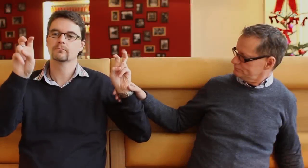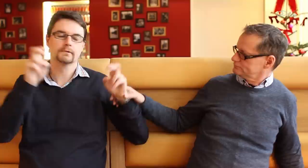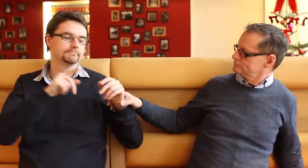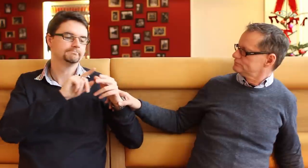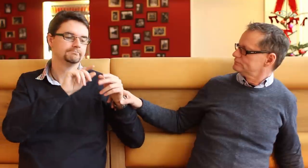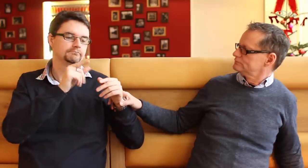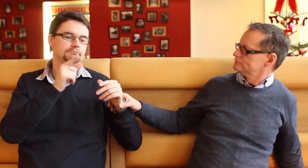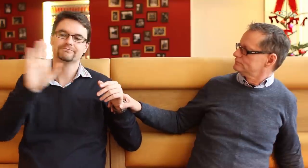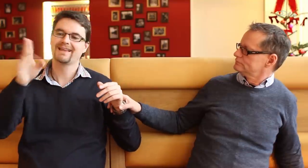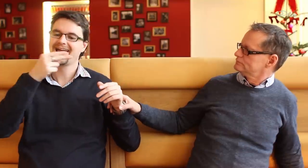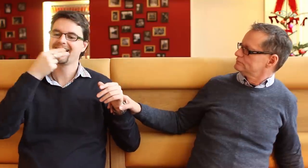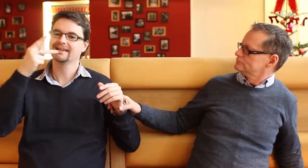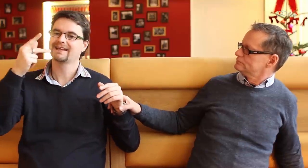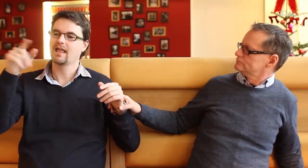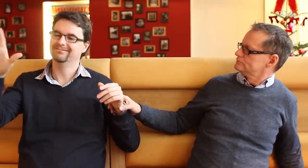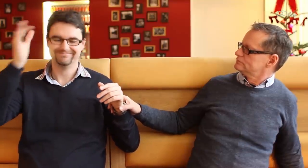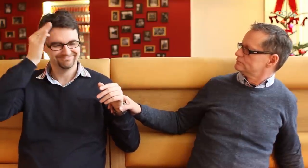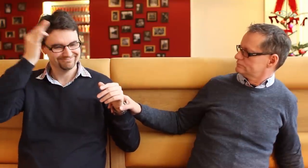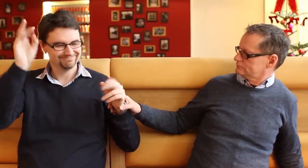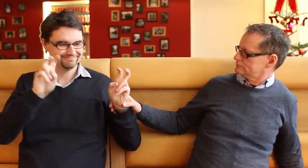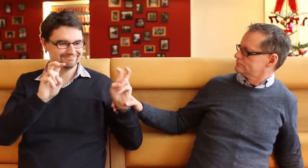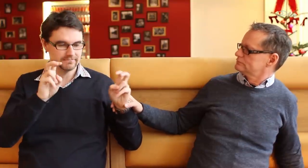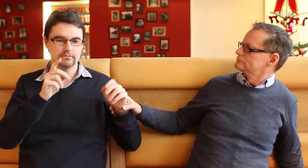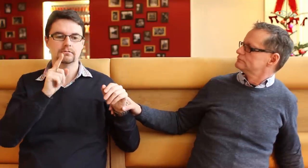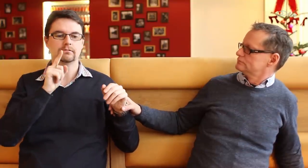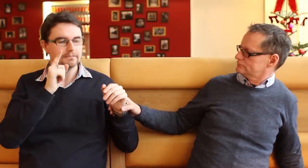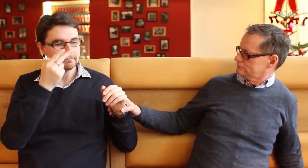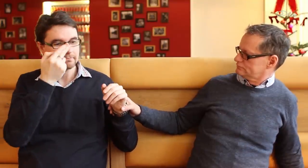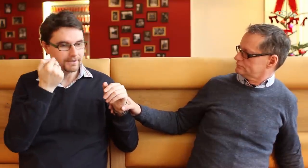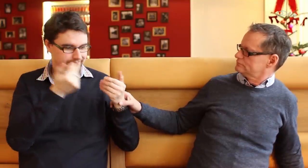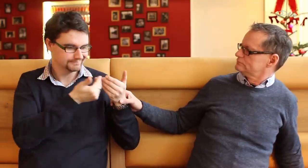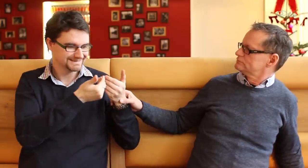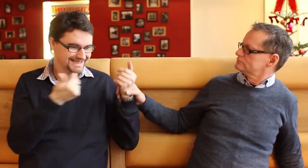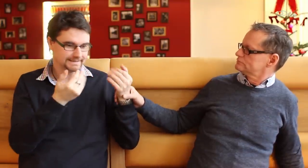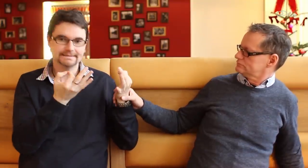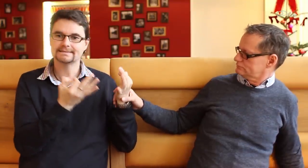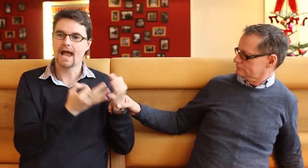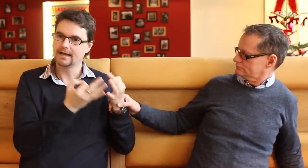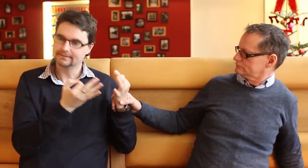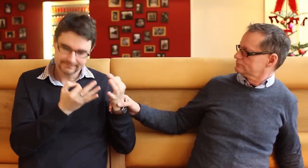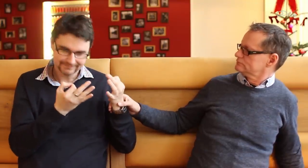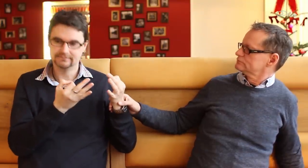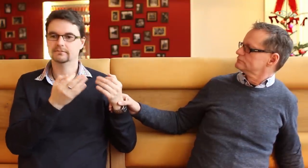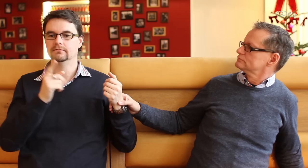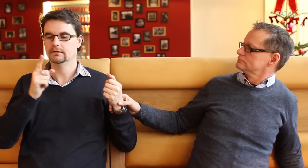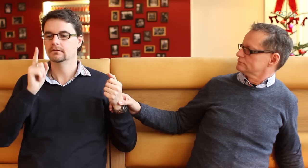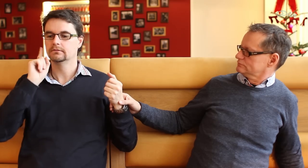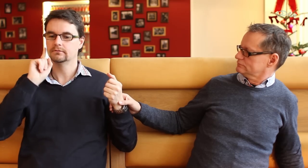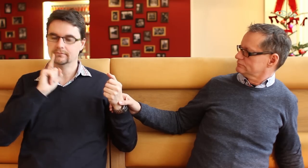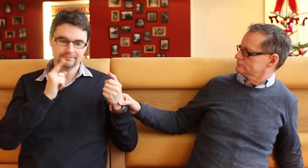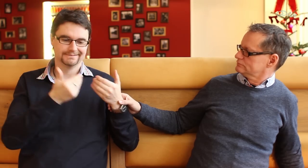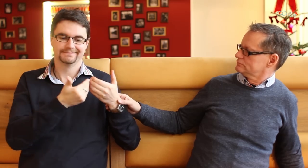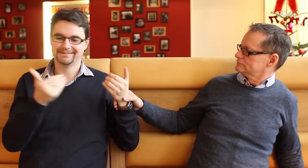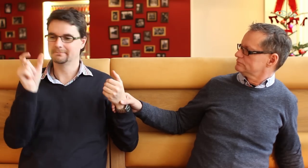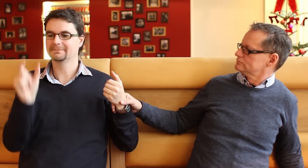Helen Keller hat einen Satz geprägt: Blind sein trennt von den Dingen, taub sein von den Menschen.